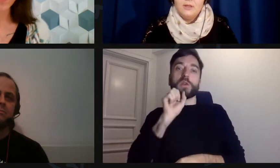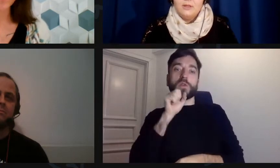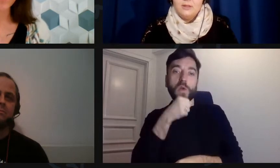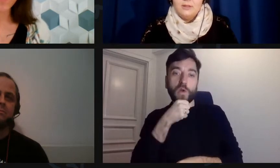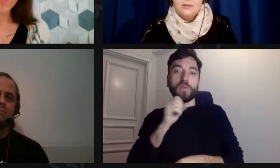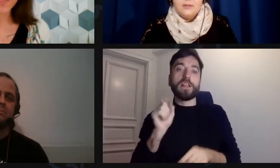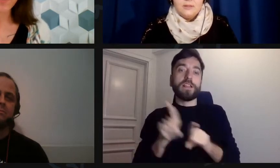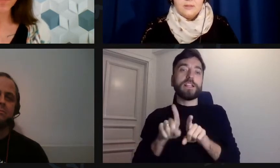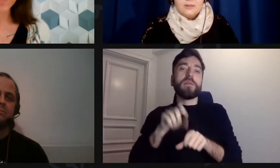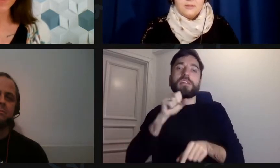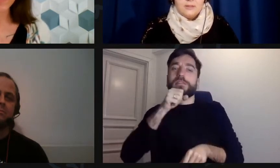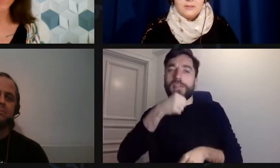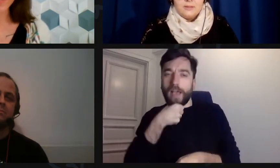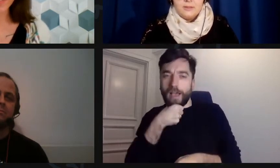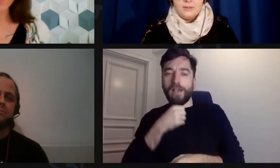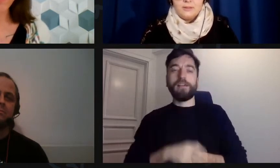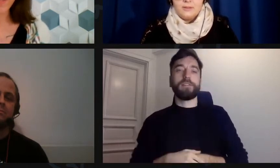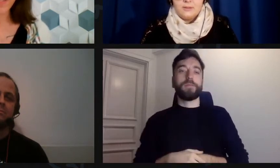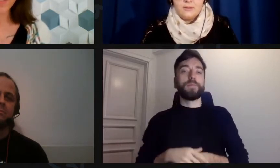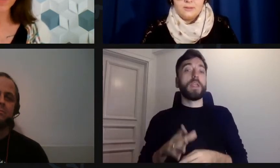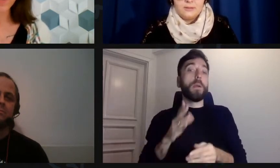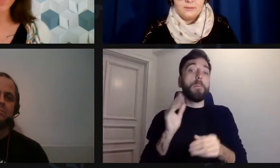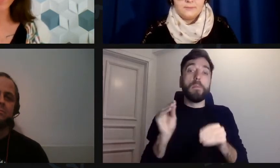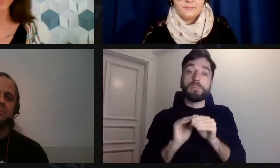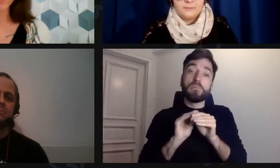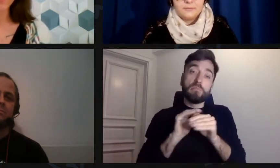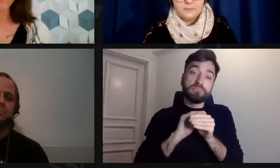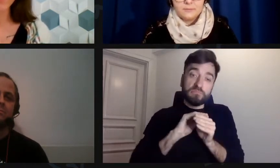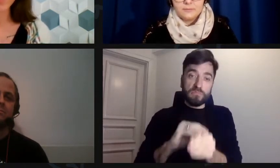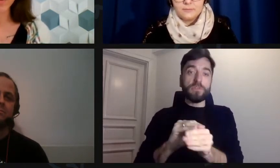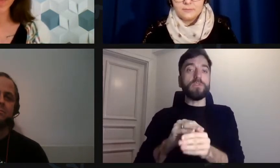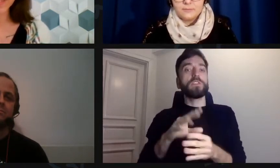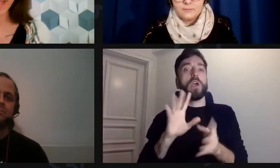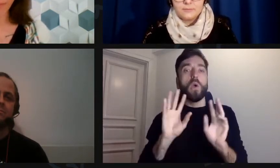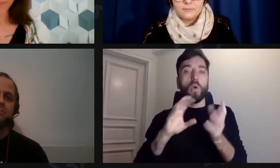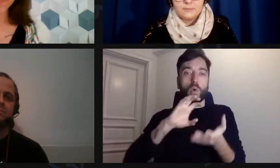Prowadzę grupy warsztatowe, ale tak, że projektów i stałe.